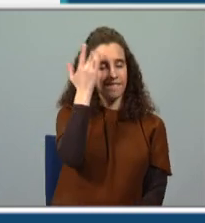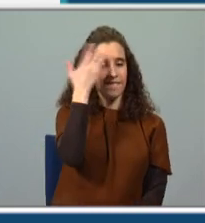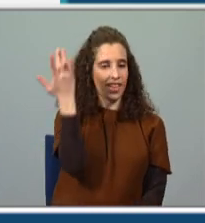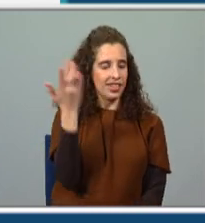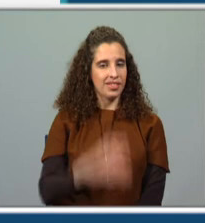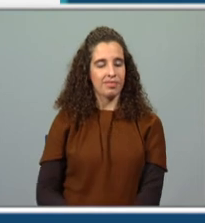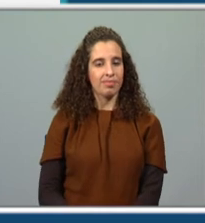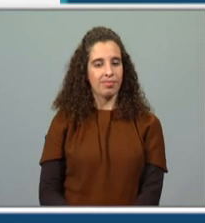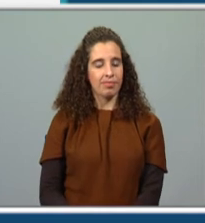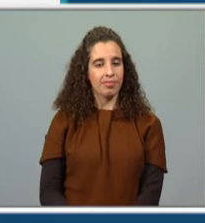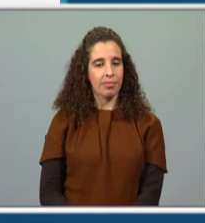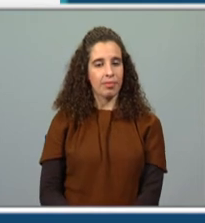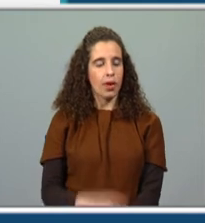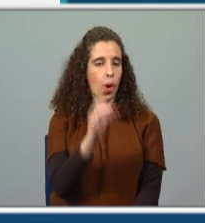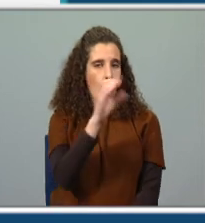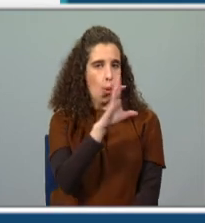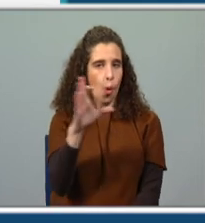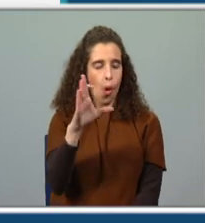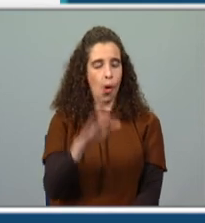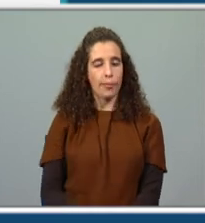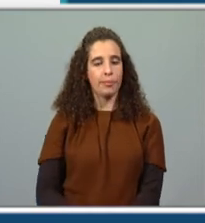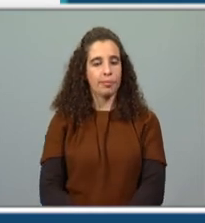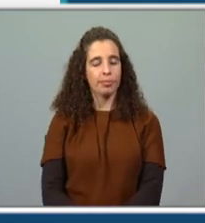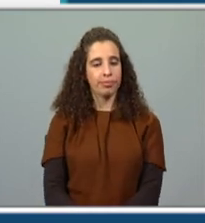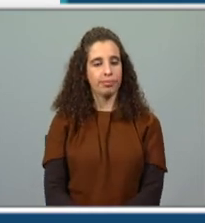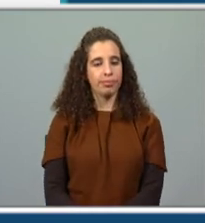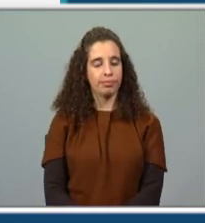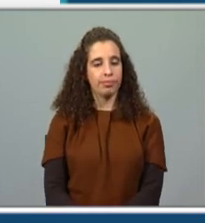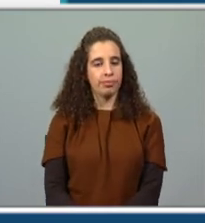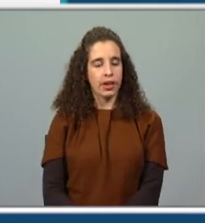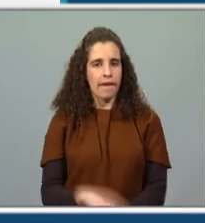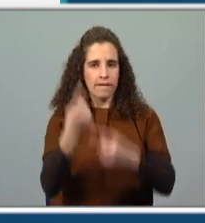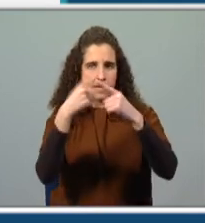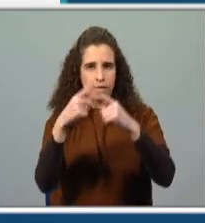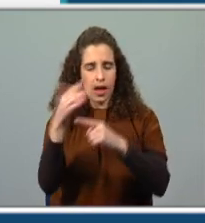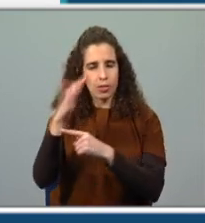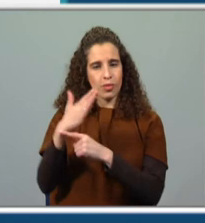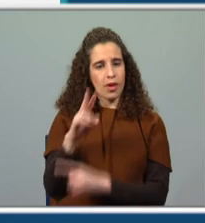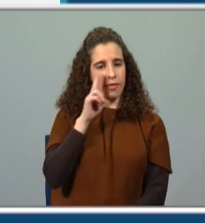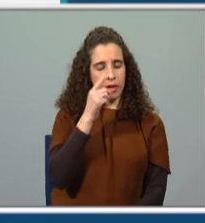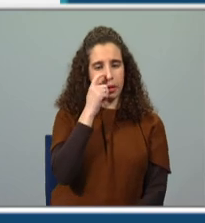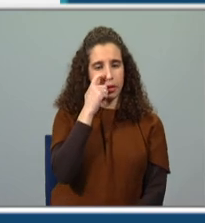Pois é temos logo aqui o que já tantos exemplos 好吧，我們在這裡已經有了這麼多例子